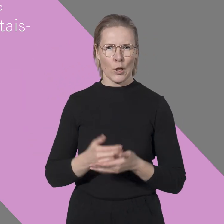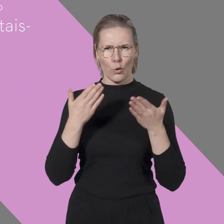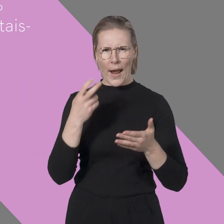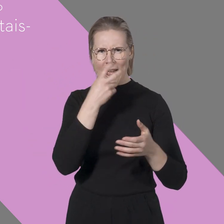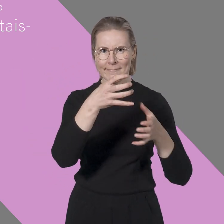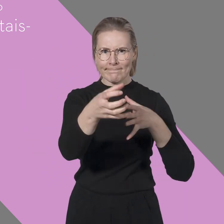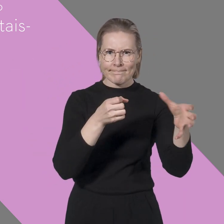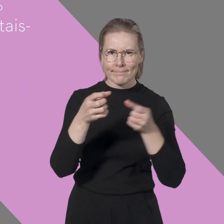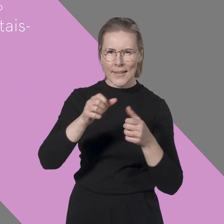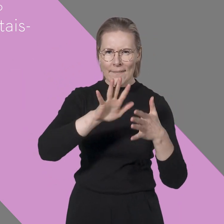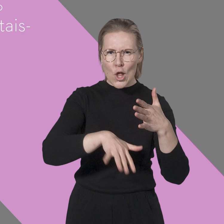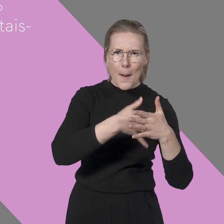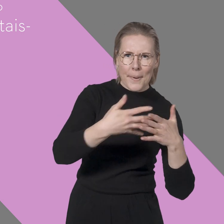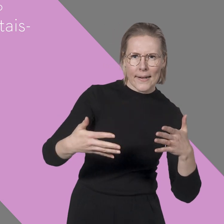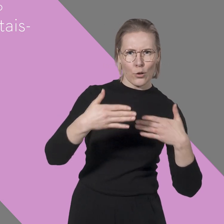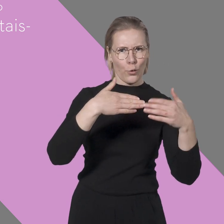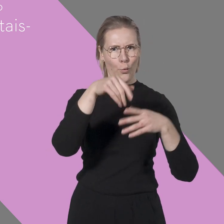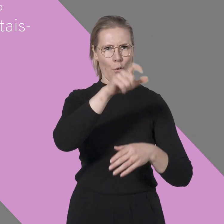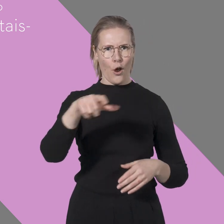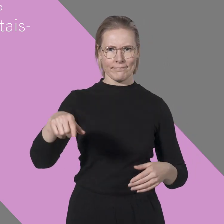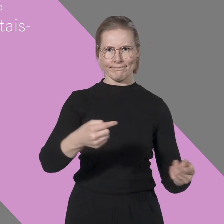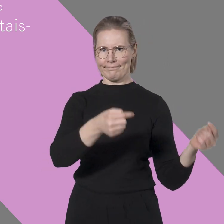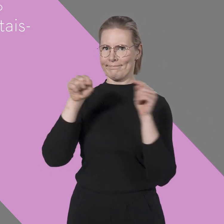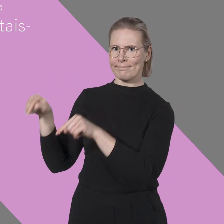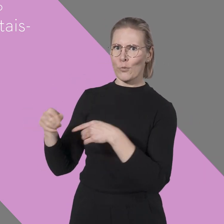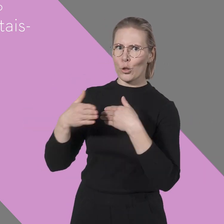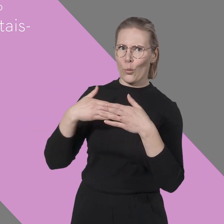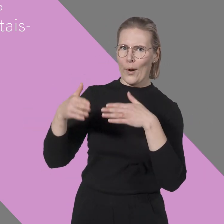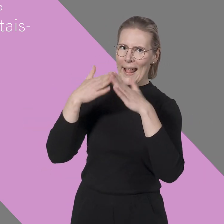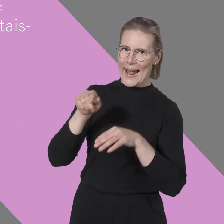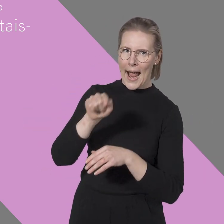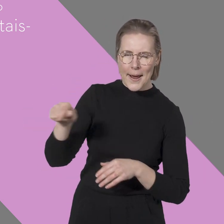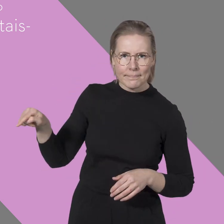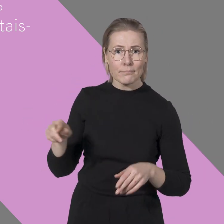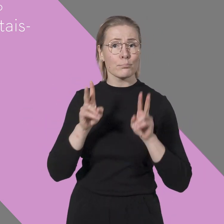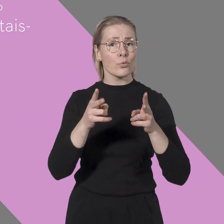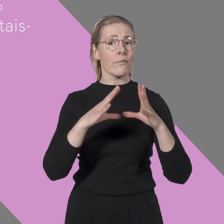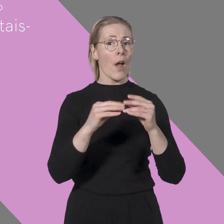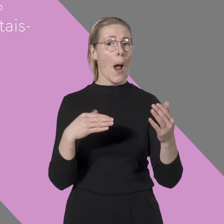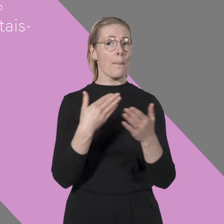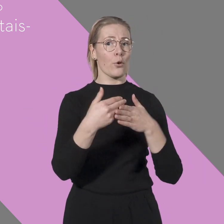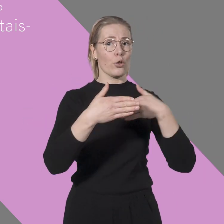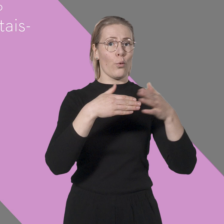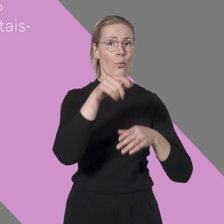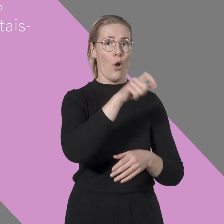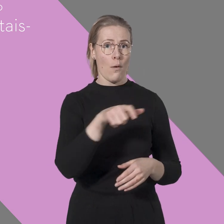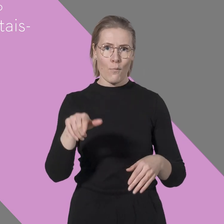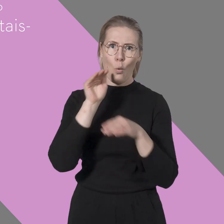Haemme nyt viittomakielisiä työntekijöitä leireille - sekä viittomakielisiä vapaaehtoistyöntekijöitä -